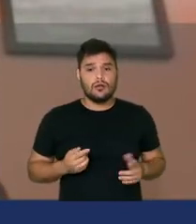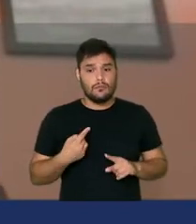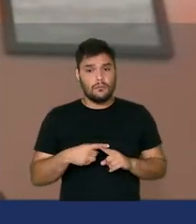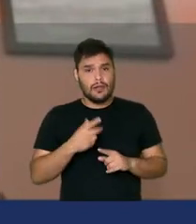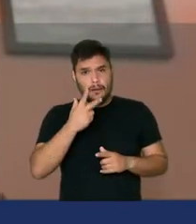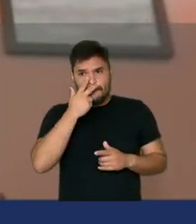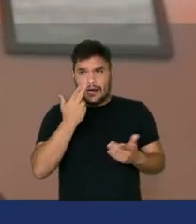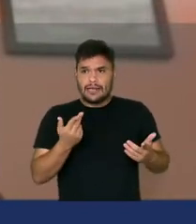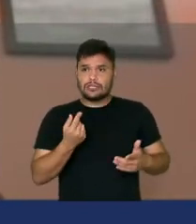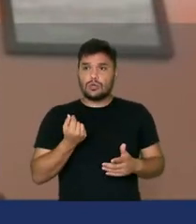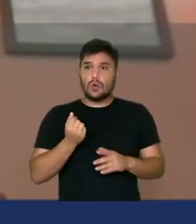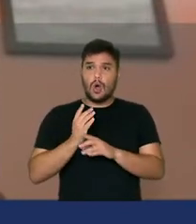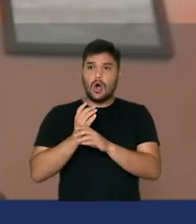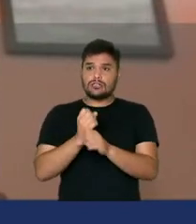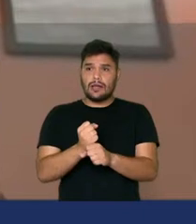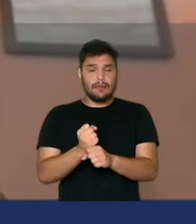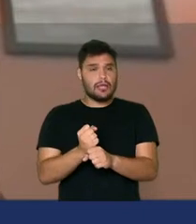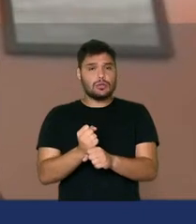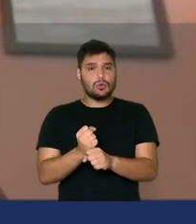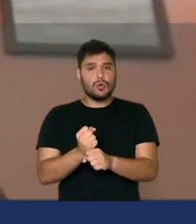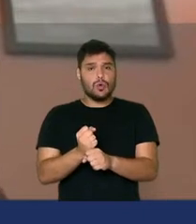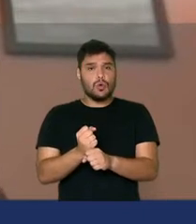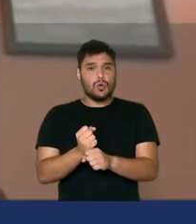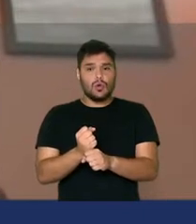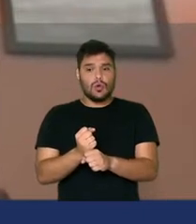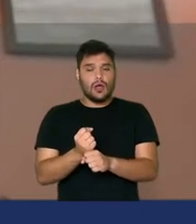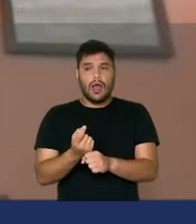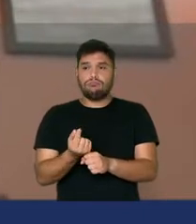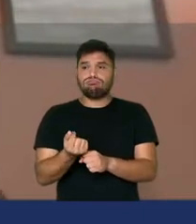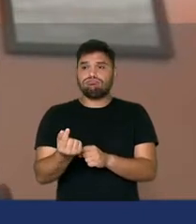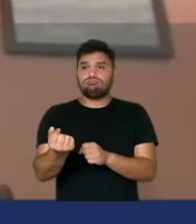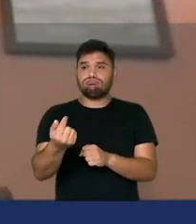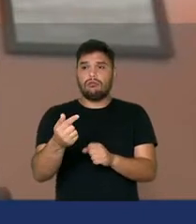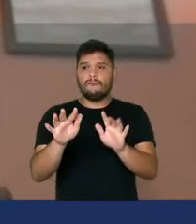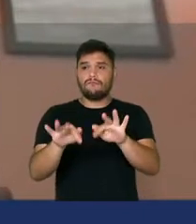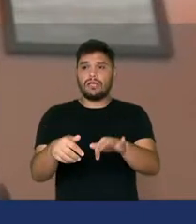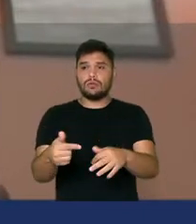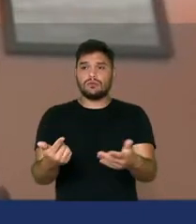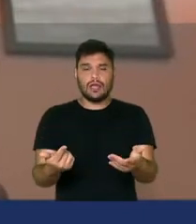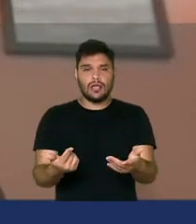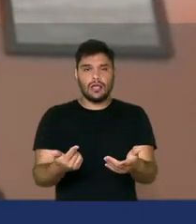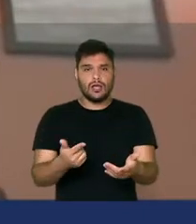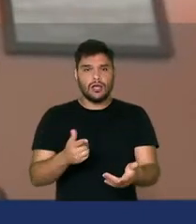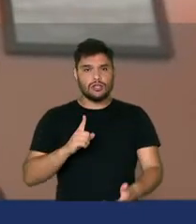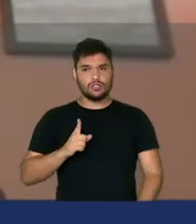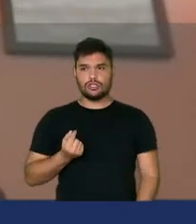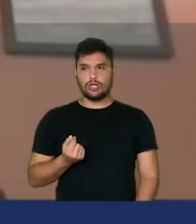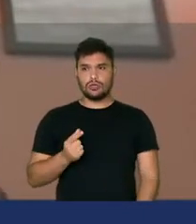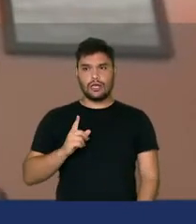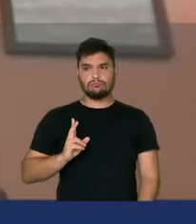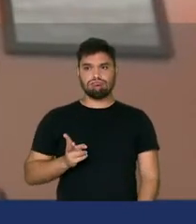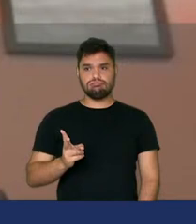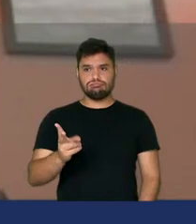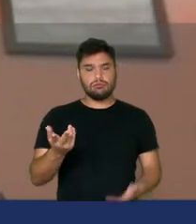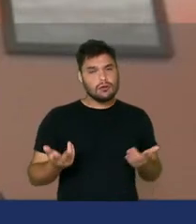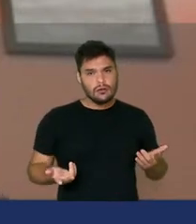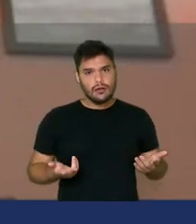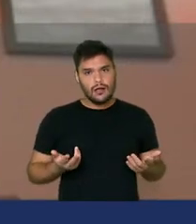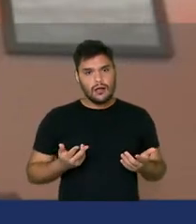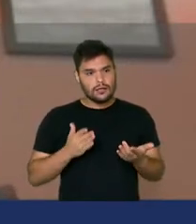COLOCADOS PARA NOVA LEI ALDIR BLANC. QUANDO VAI SOBRAR ALGUMA COISA PARA O PAÍS, QUE